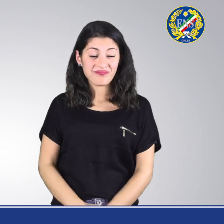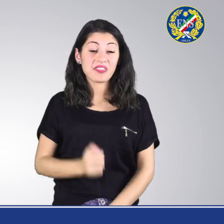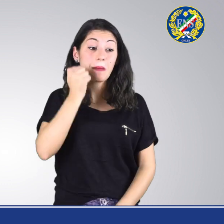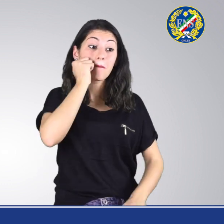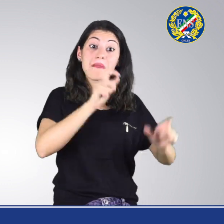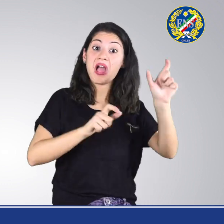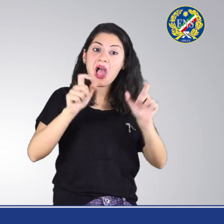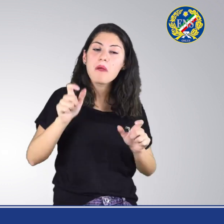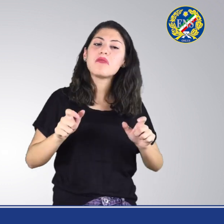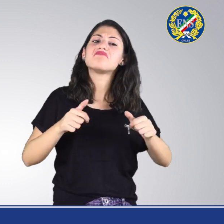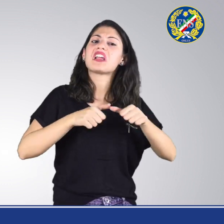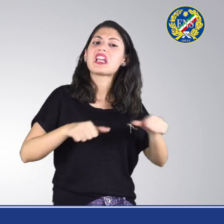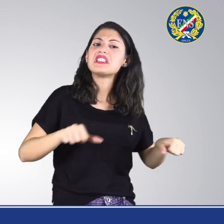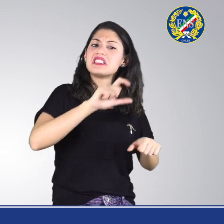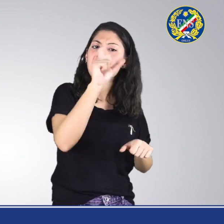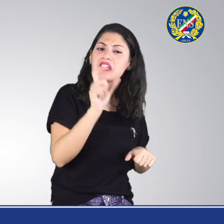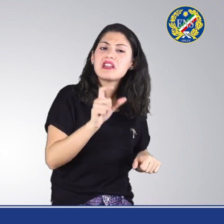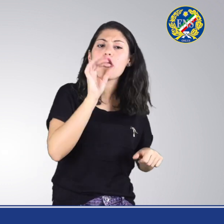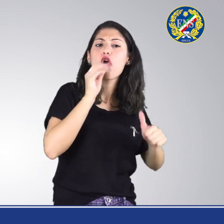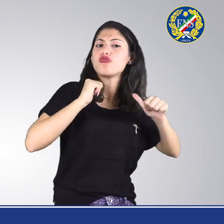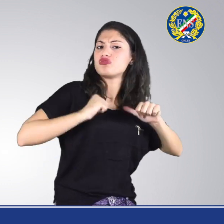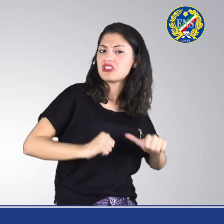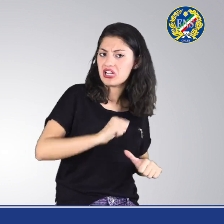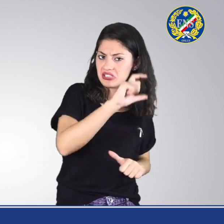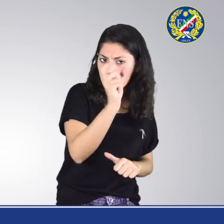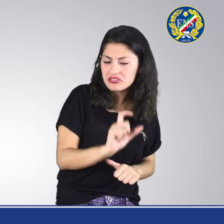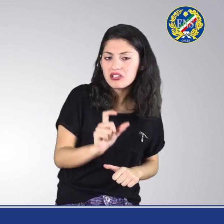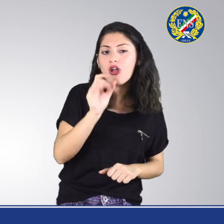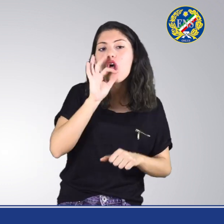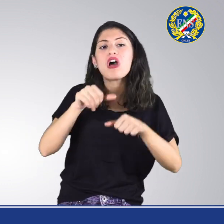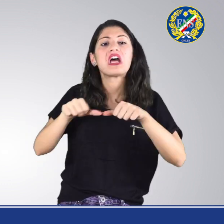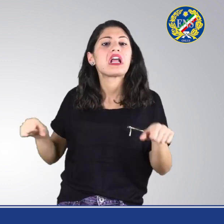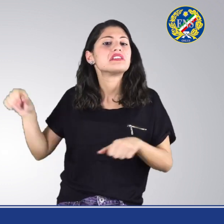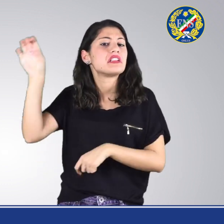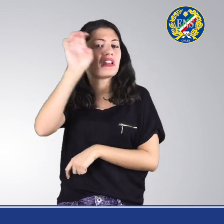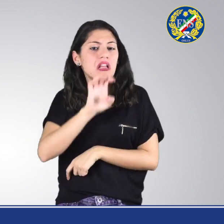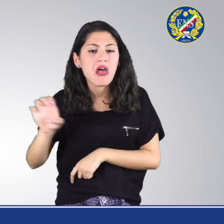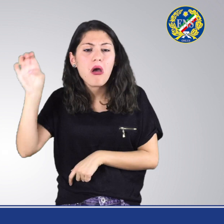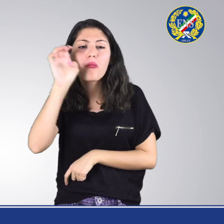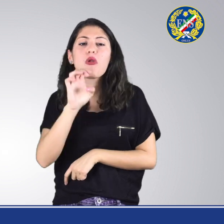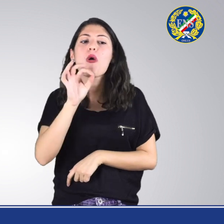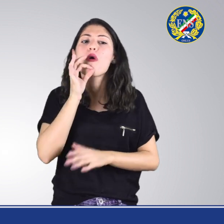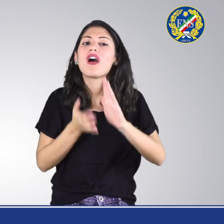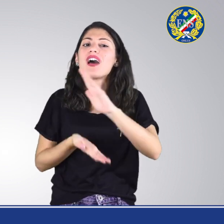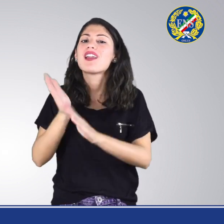Le mamme che hanno la residenza in Italia e/ o la cittadinanza italiana o comunitaria,